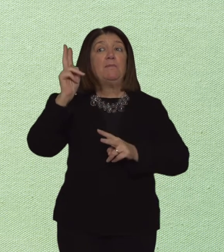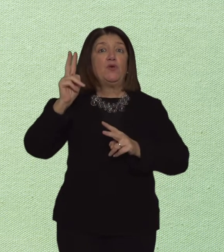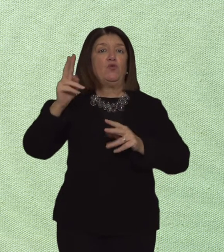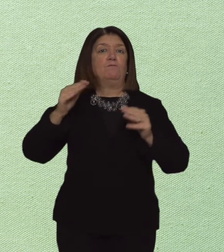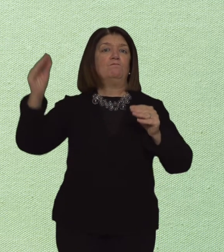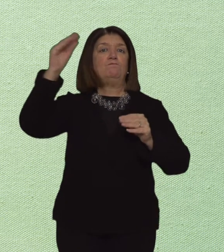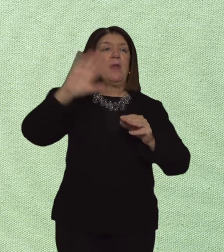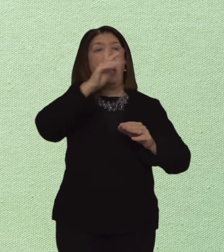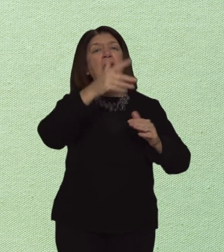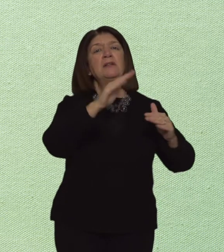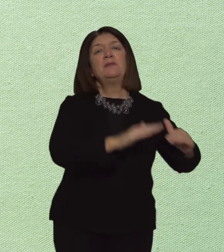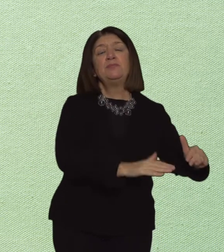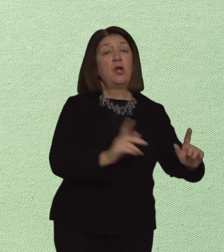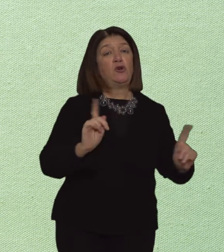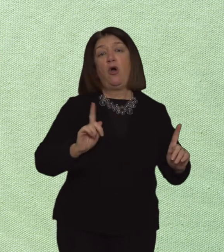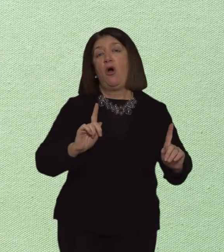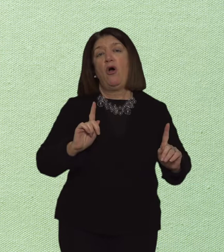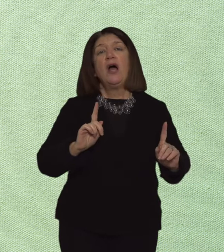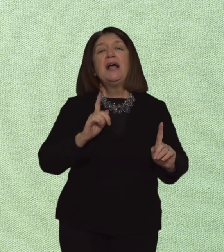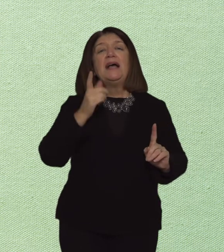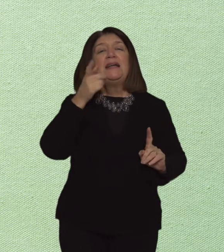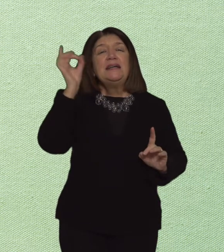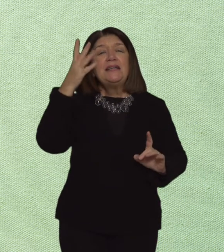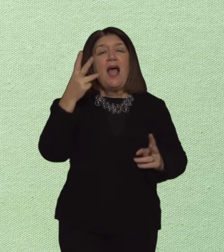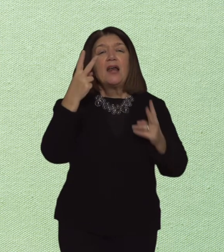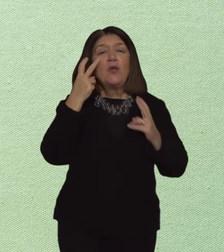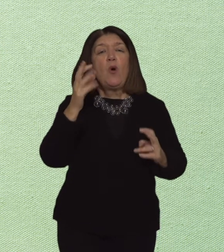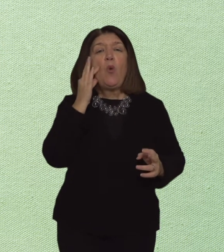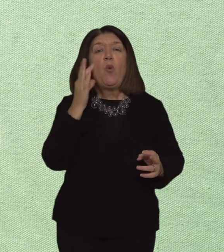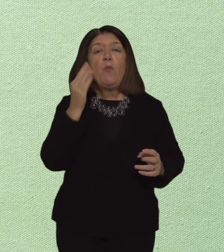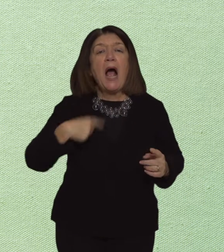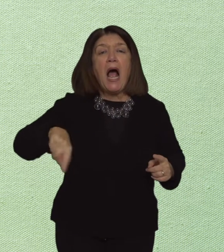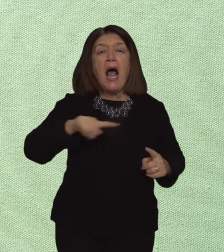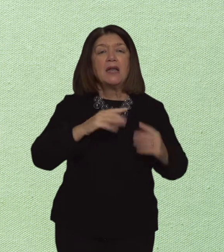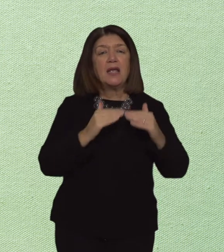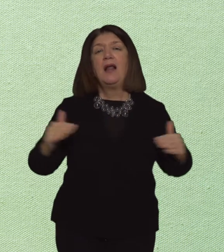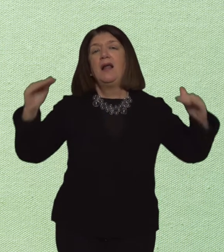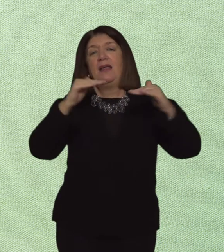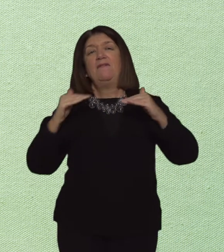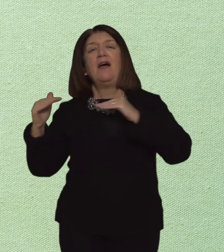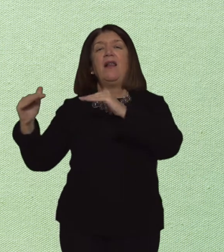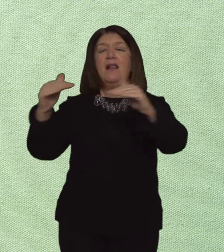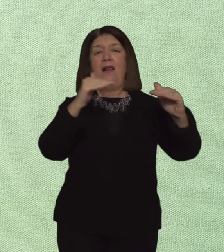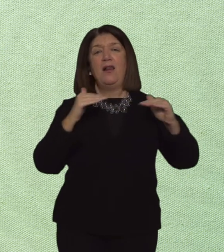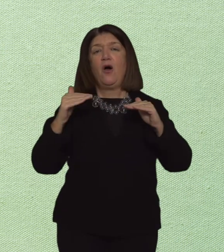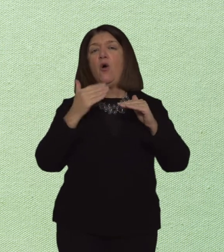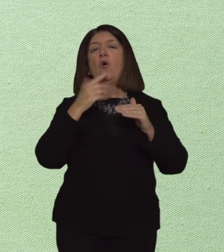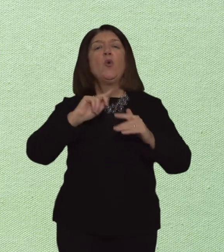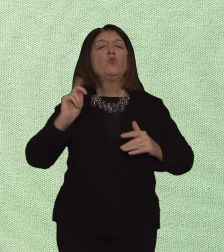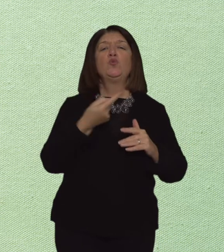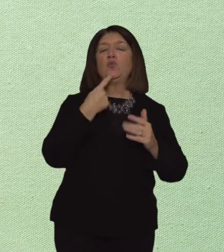e tutto il resto non conta". No! noi siamo umani e siamo tante altre cose insieme, quindi, dignità, reciprocità